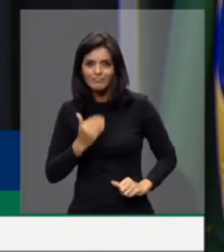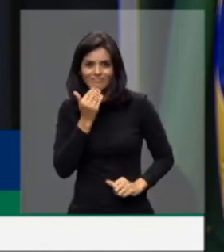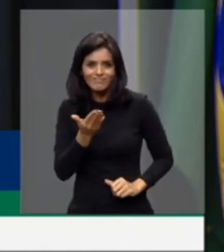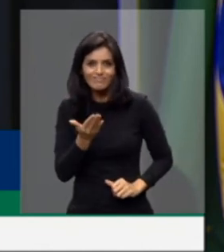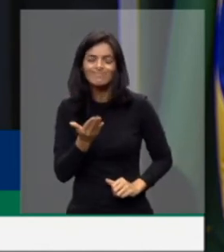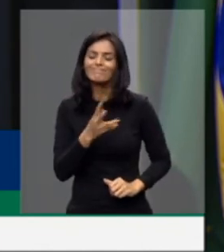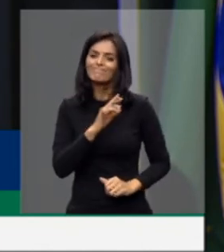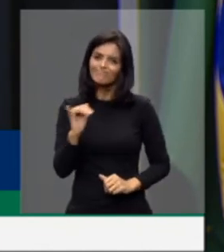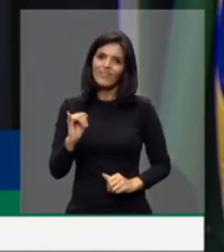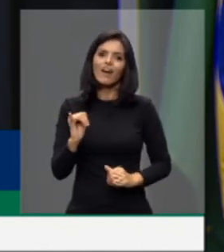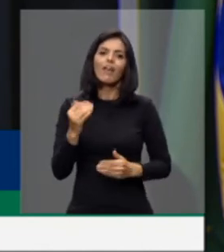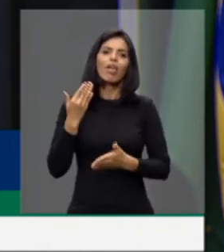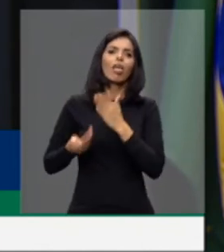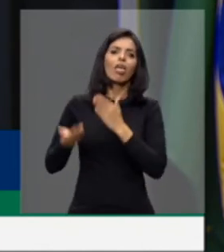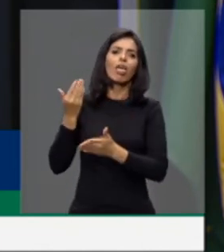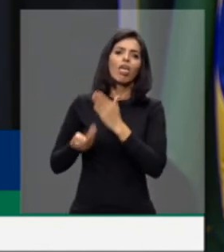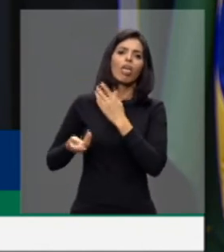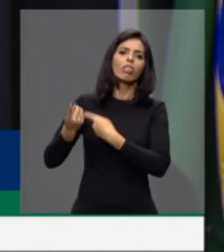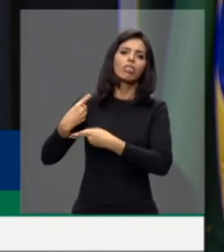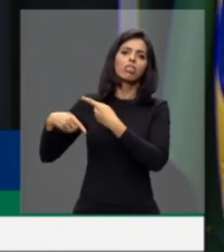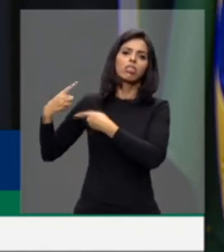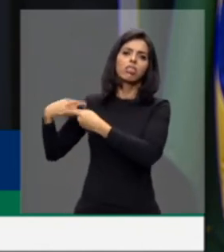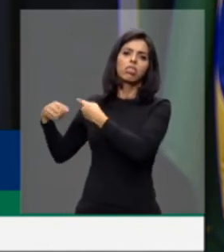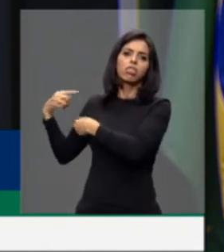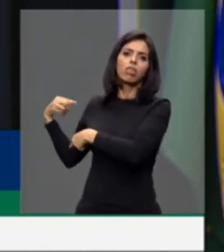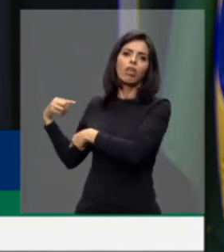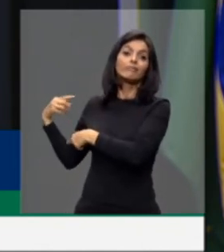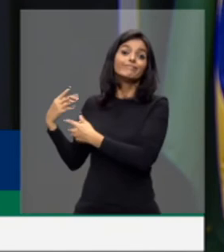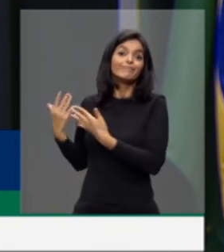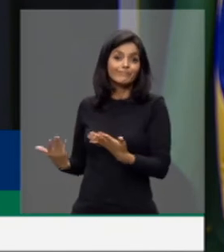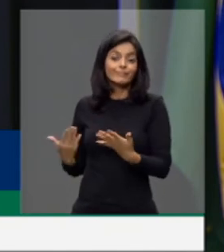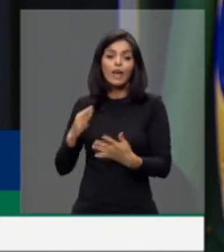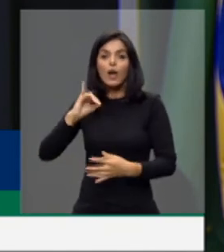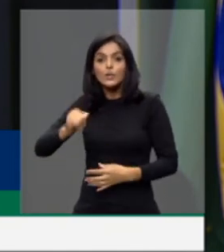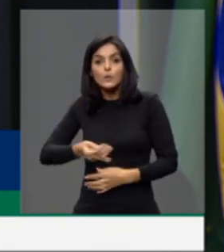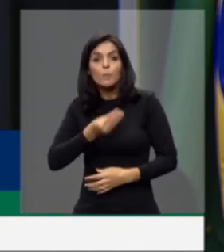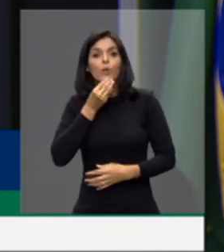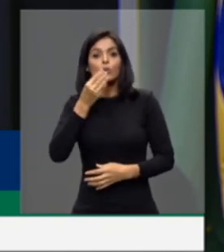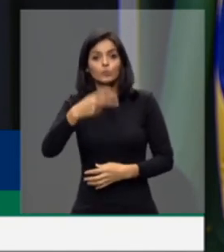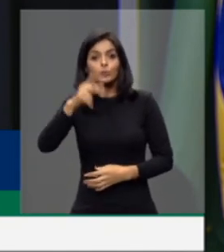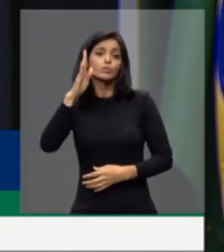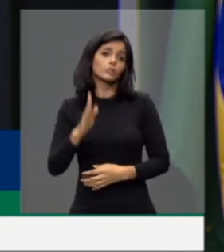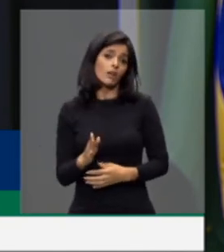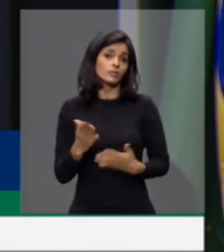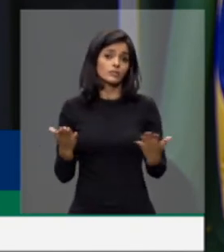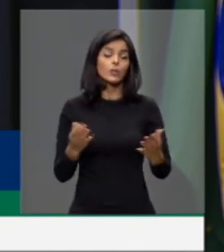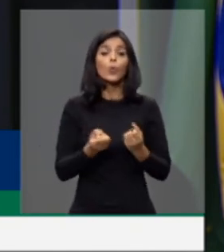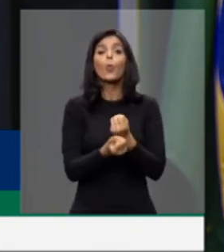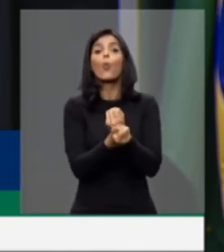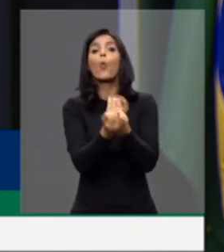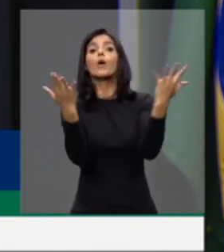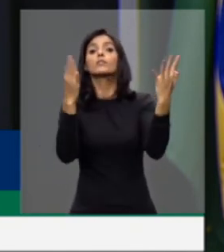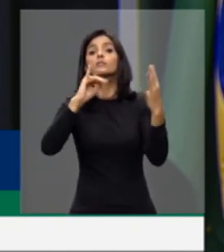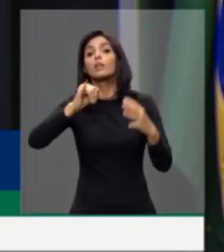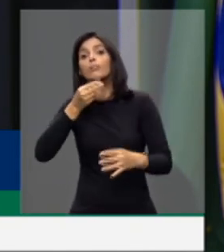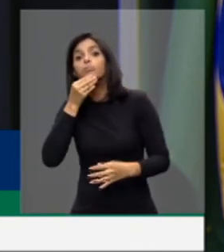NÓS NÃO VALORIZARMOS AS ENERGIAS RENOVÁVEIS, NÓS ESTAREMOS TENDO UM RETROCESSO EM RELAÇÃO ÀS OPORTUNIDADES